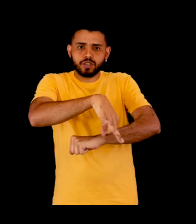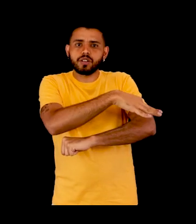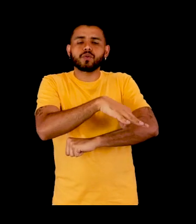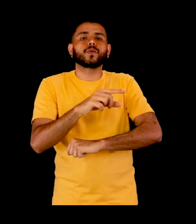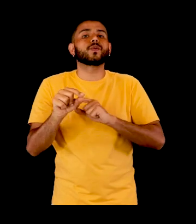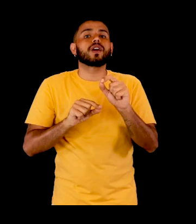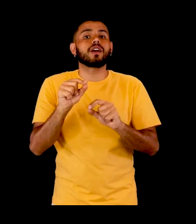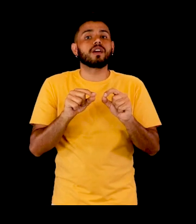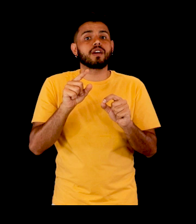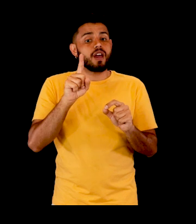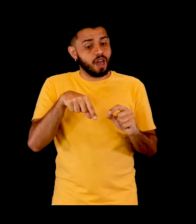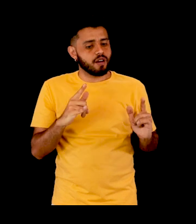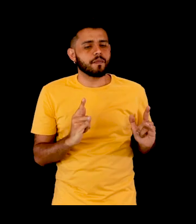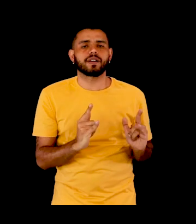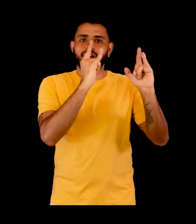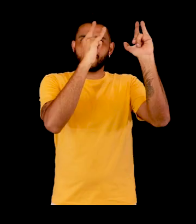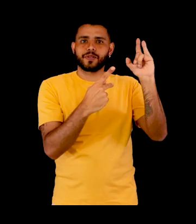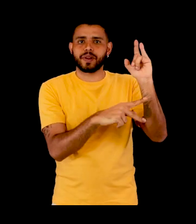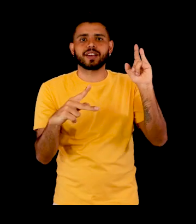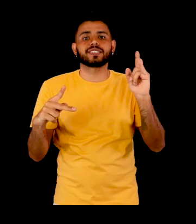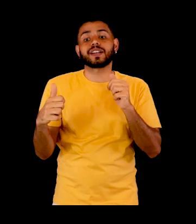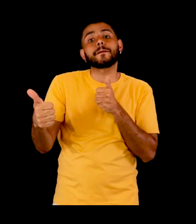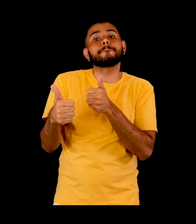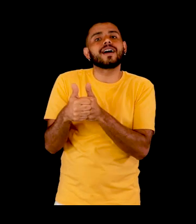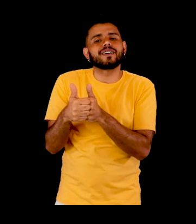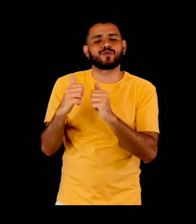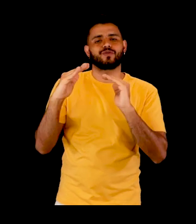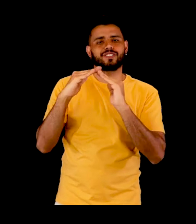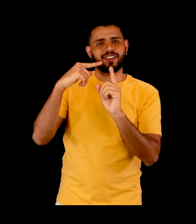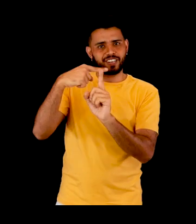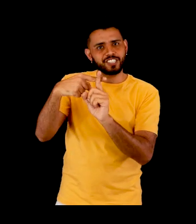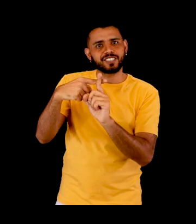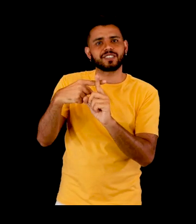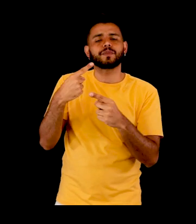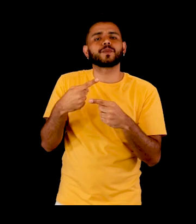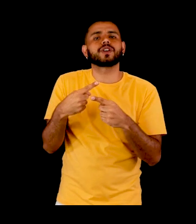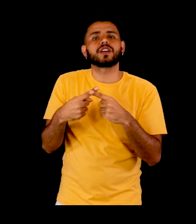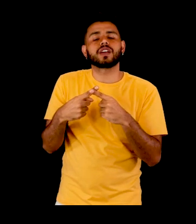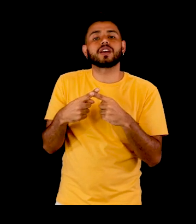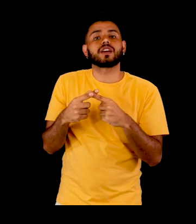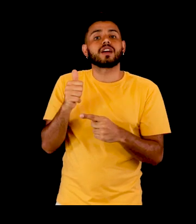E era perto de uma igreja porque a avó, a minha bisavó, era católica.